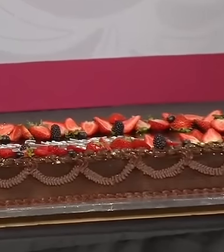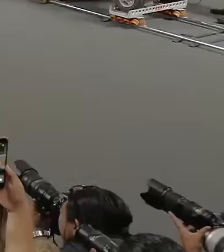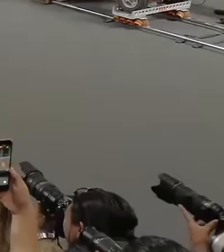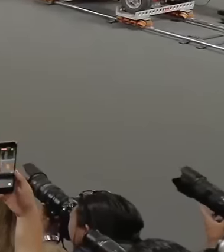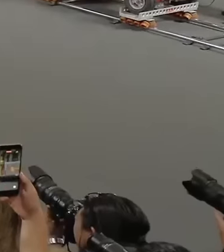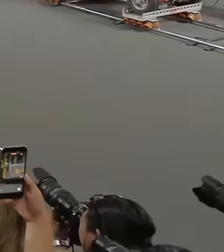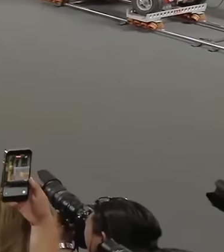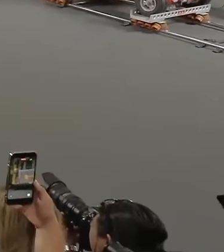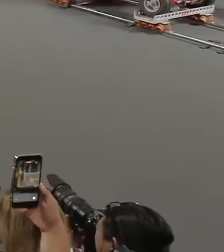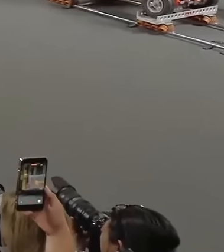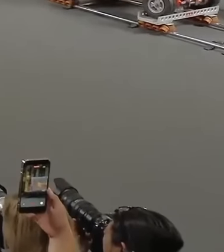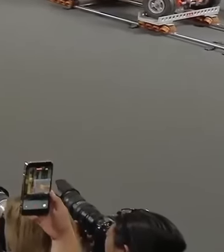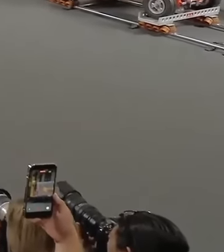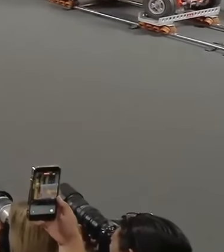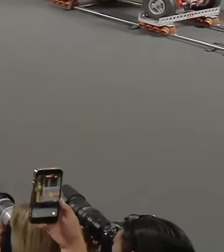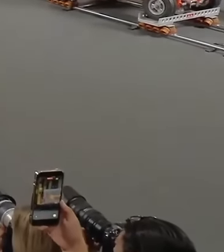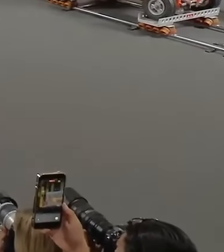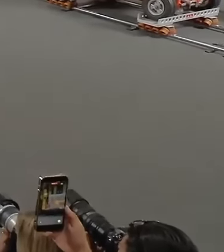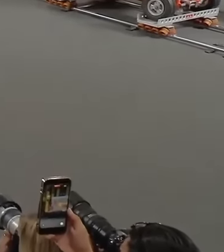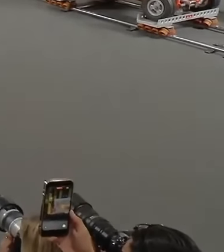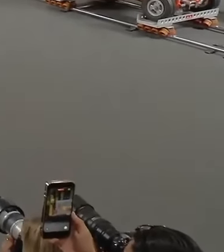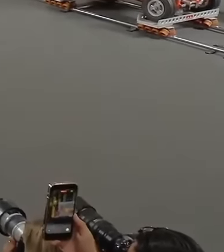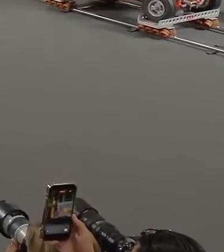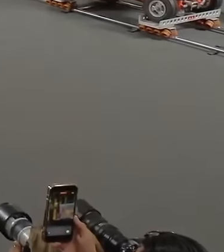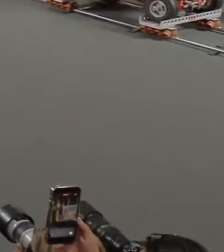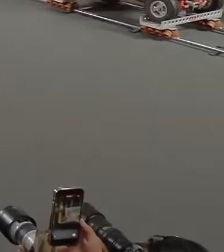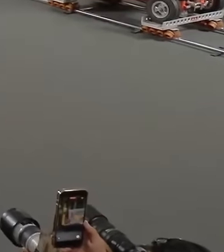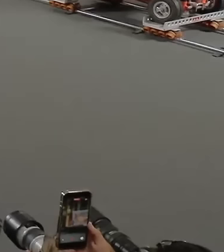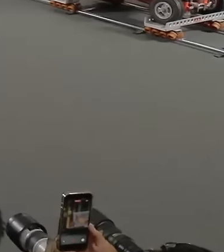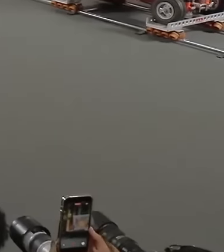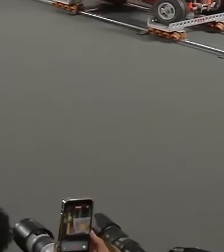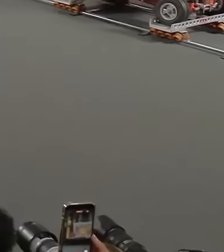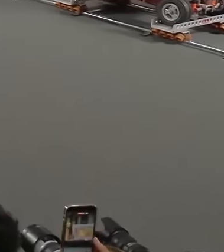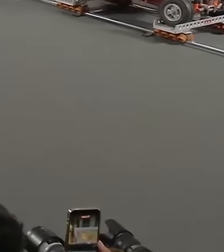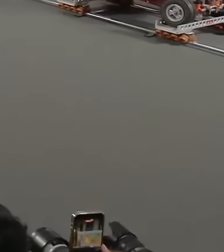Fue un instante emotivo que nos recordó [música] que detrás de la investidura presidencial